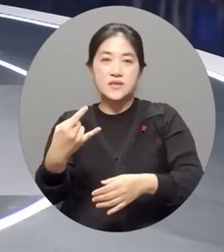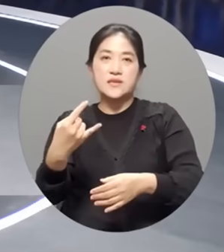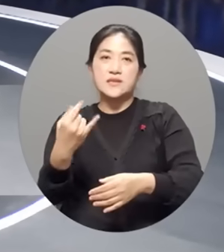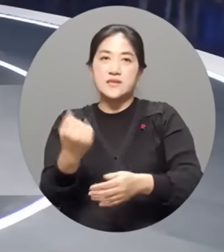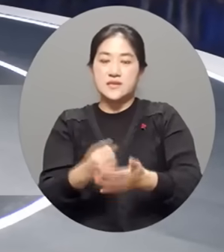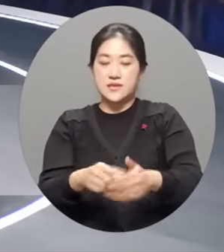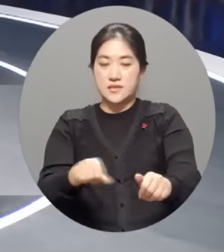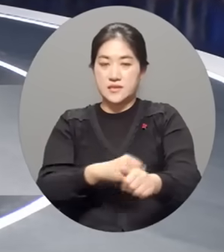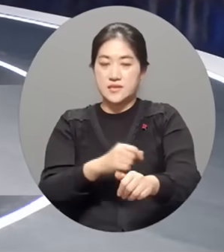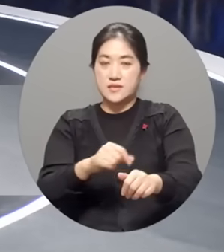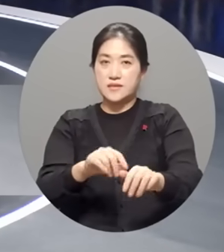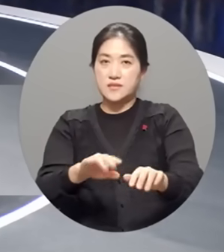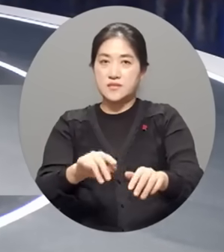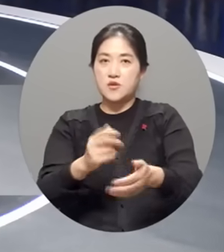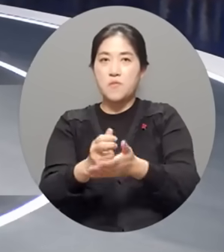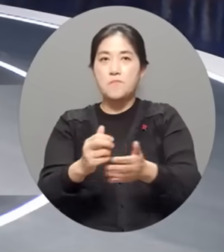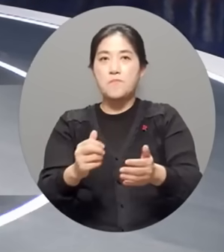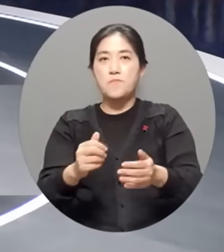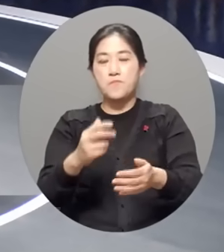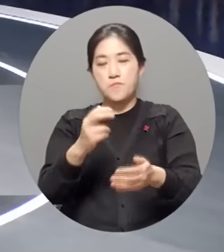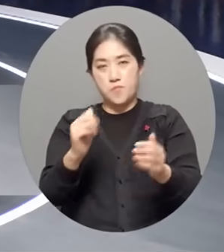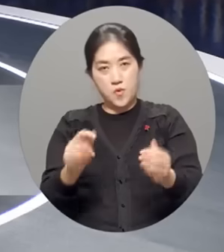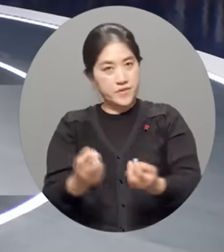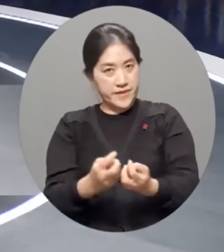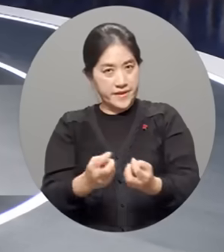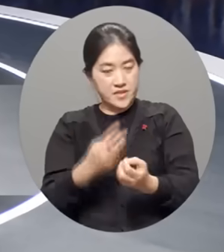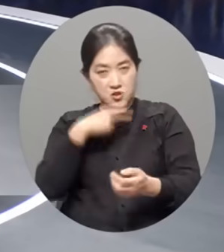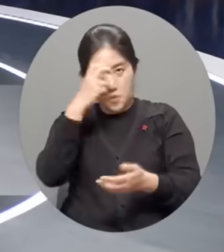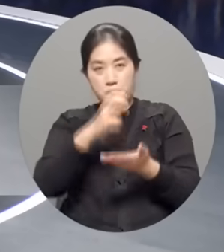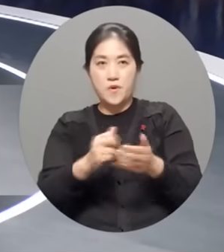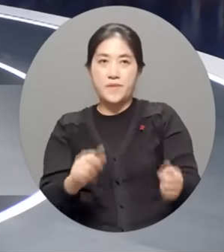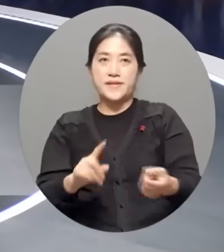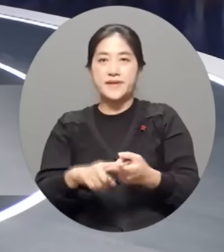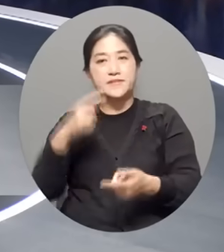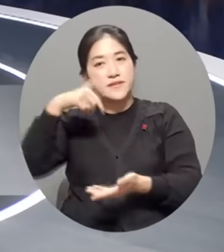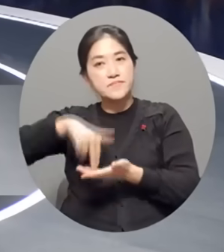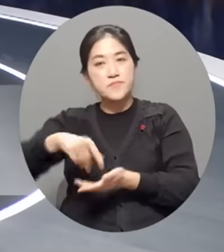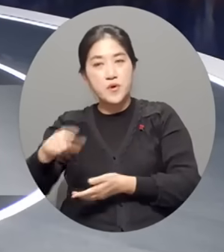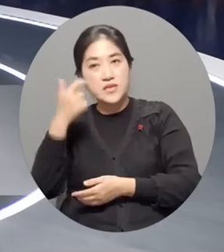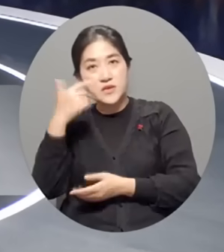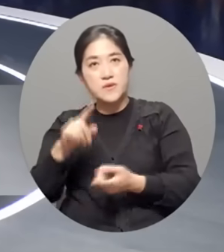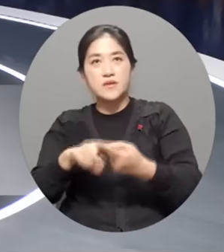가장 큰 관심이 당장 김건희 여사 특검법에대해서 한동훈 위원장이 어떤 입장을